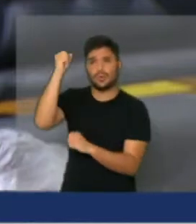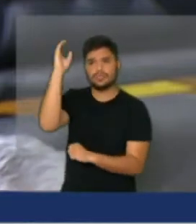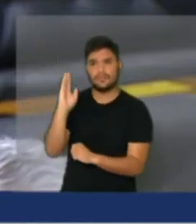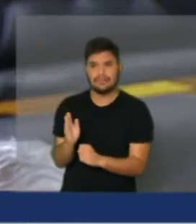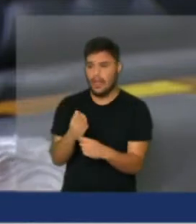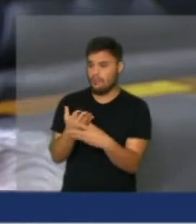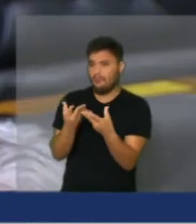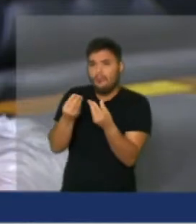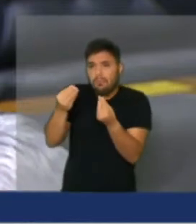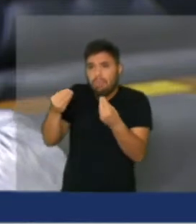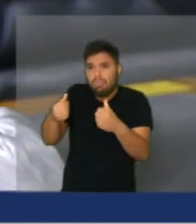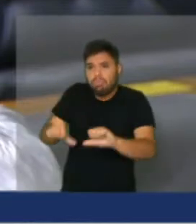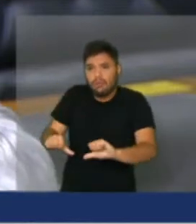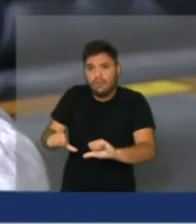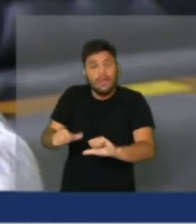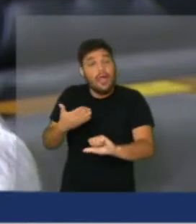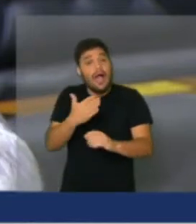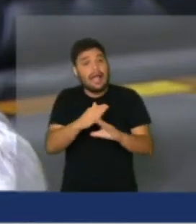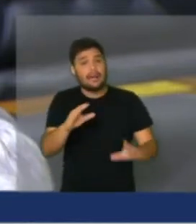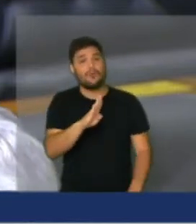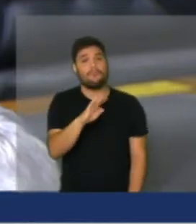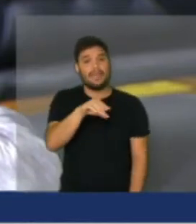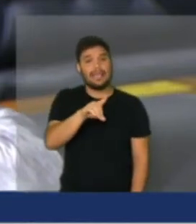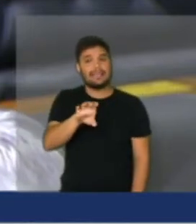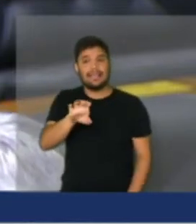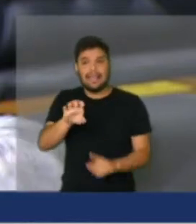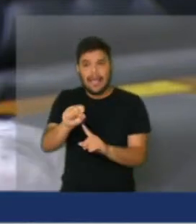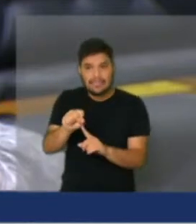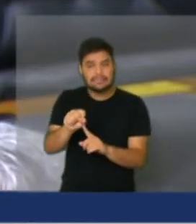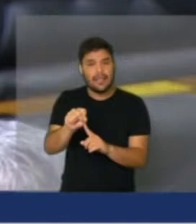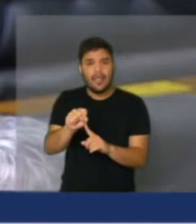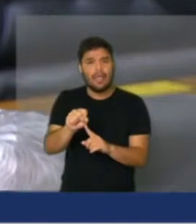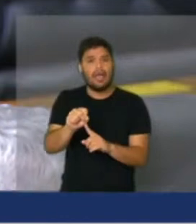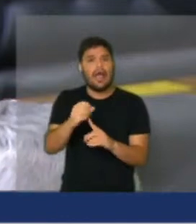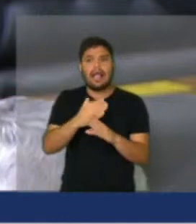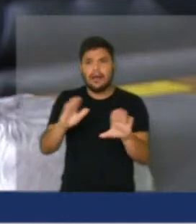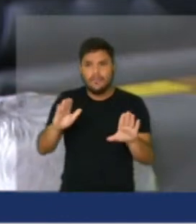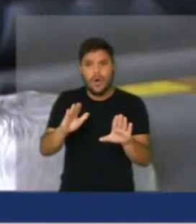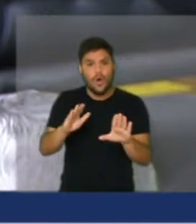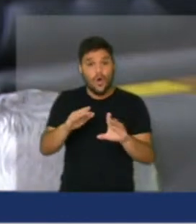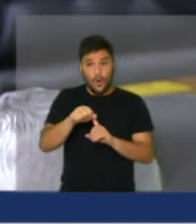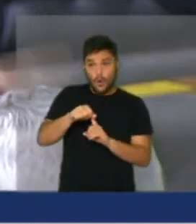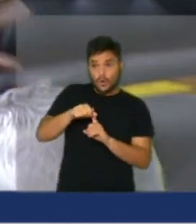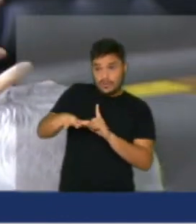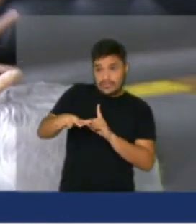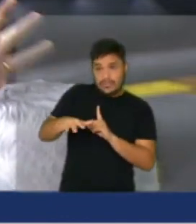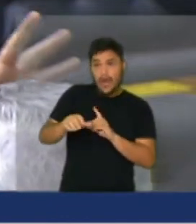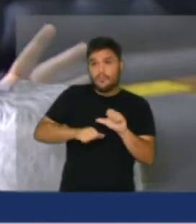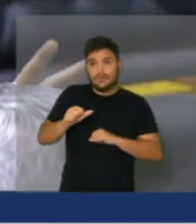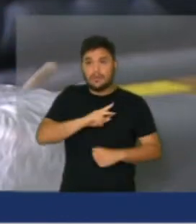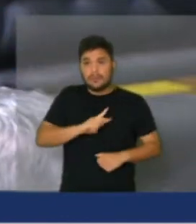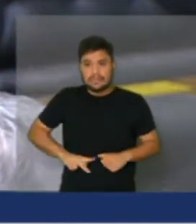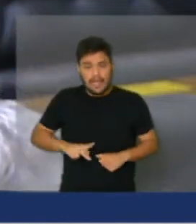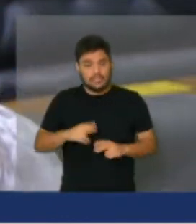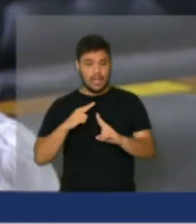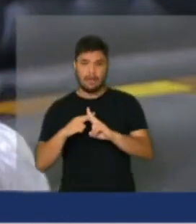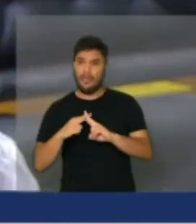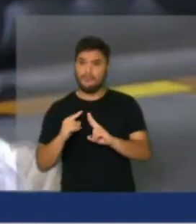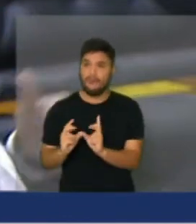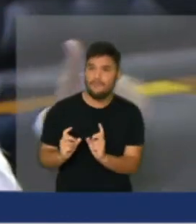DESTRUÍDA. ACABA COM O BNDES. MUDA O CONTROLE DO BANCO CENTRAL... VAI VENDER A CAIXA ECONÔMICA FEDERAL... VAI ANUNCIAR QUE VAI VENDER O